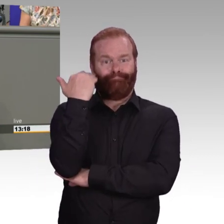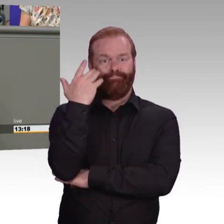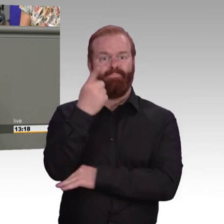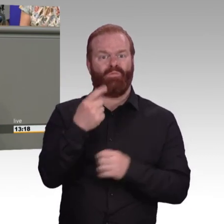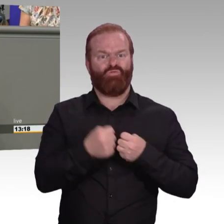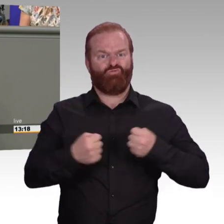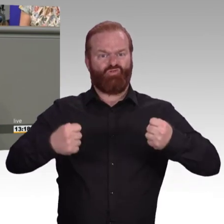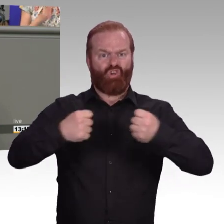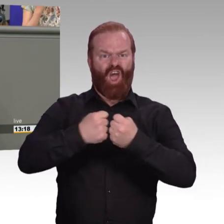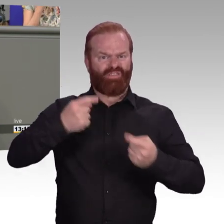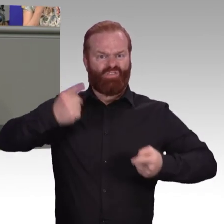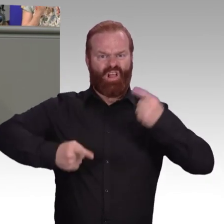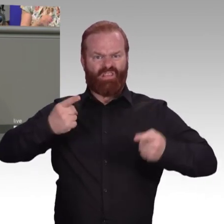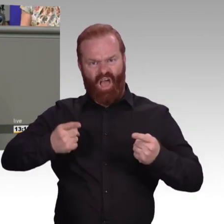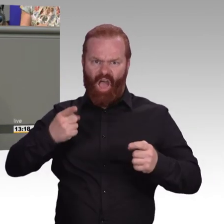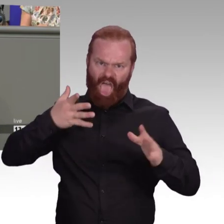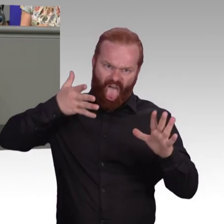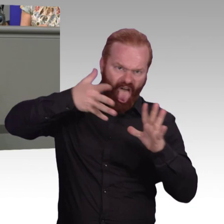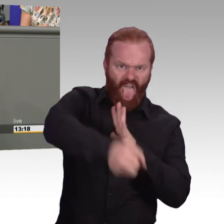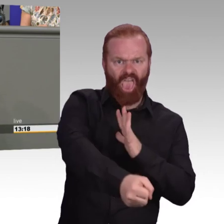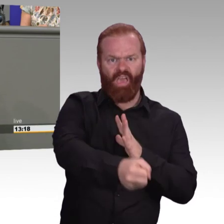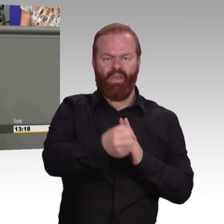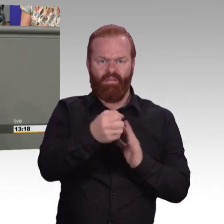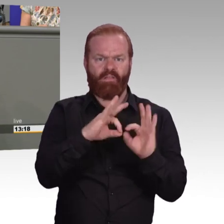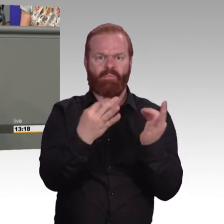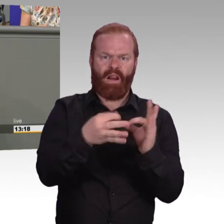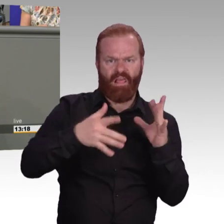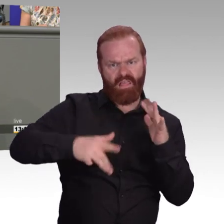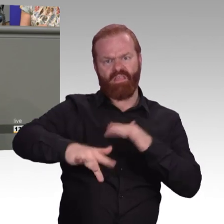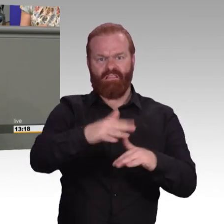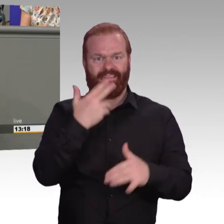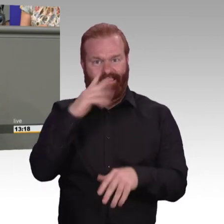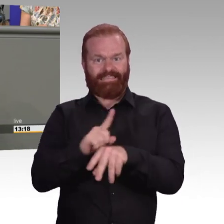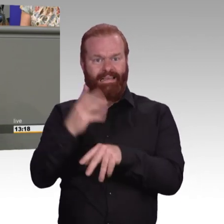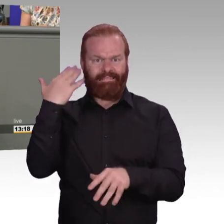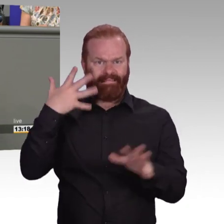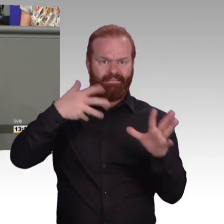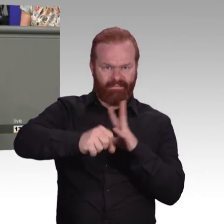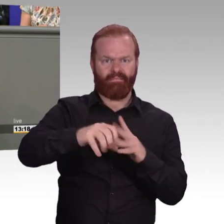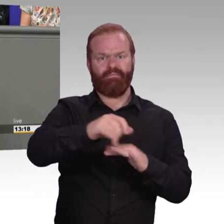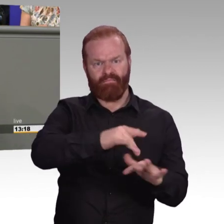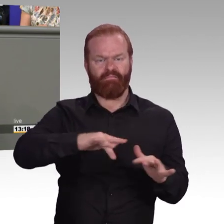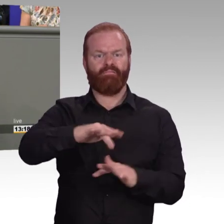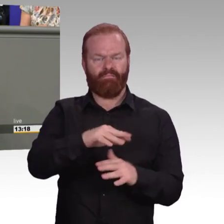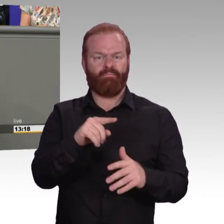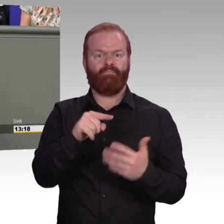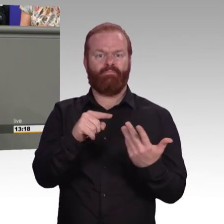wie der Staat es will. Er kann diese Rechte dann als Anwalt der Kinder notfalls auch gegen deren Eltern durchsetzen.